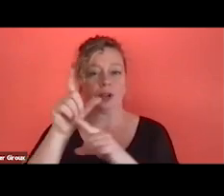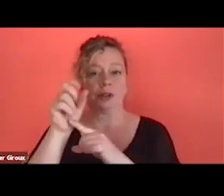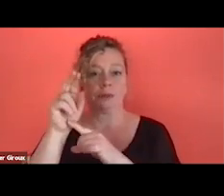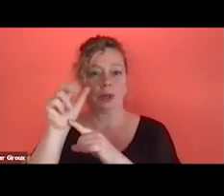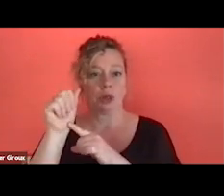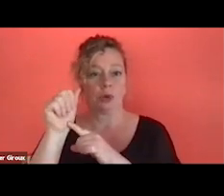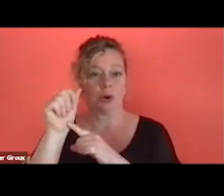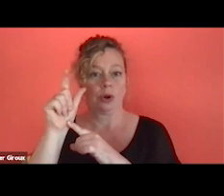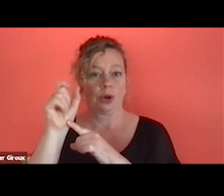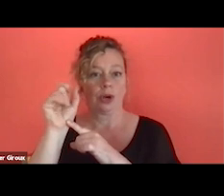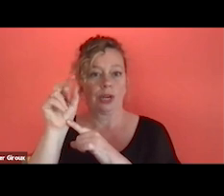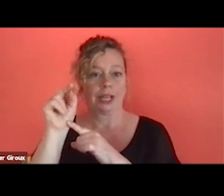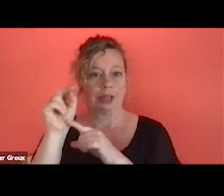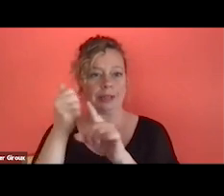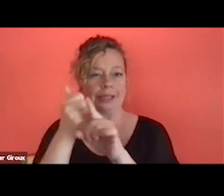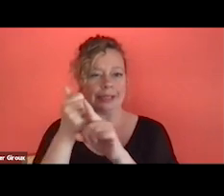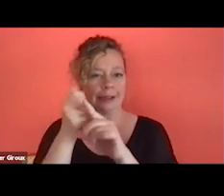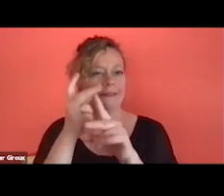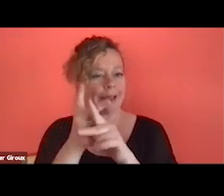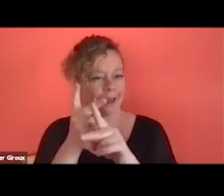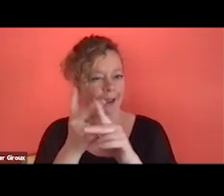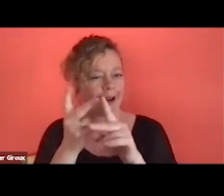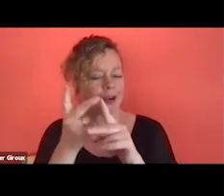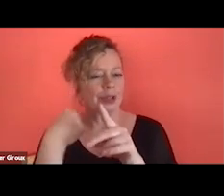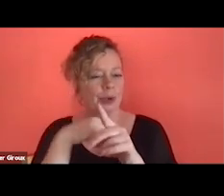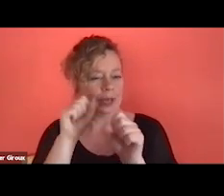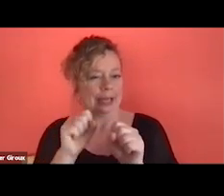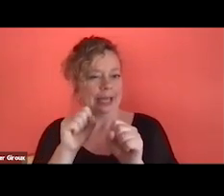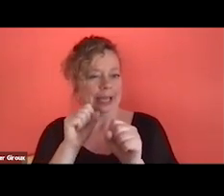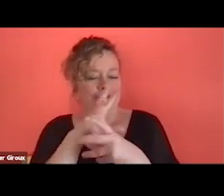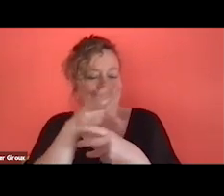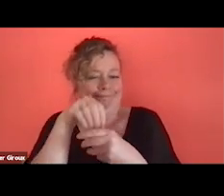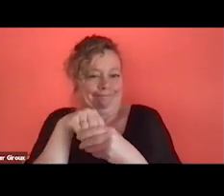sobre las técnicas de autocuidado que podemos incorporar en nuestras prácticas.